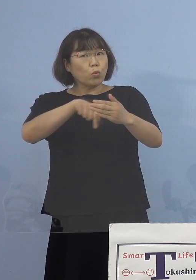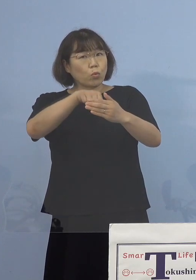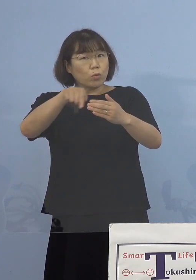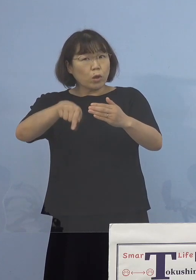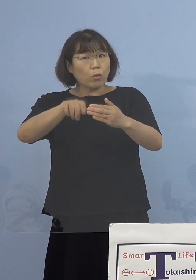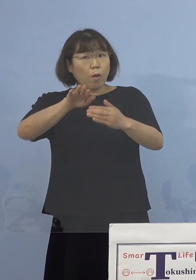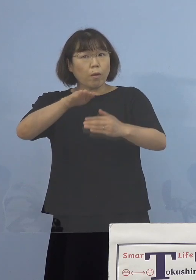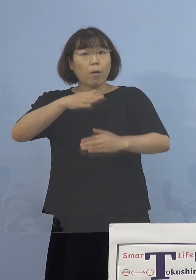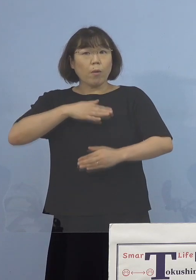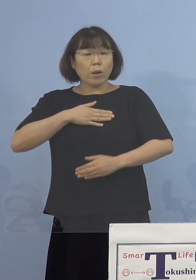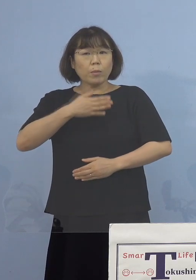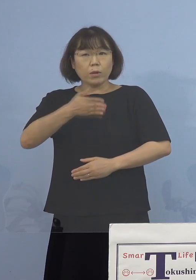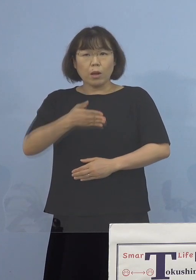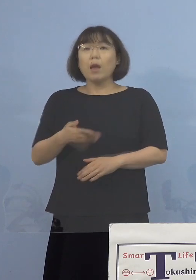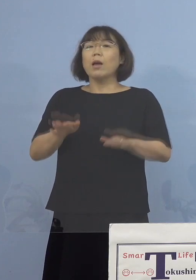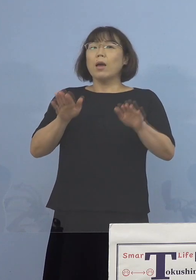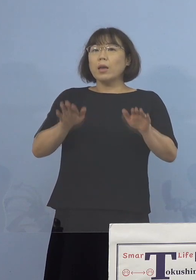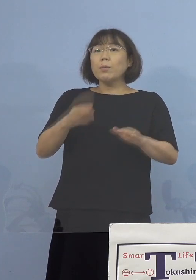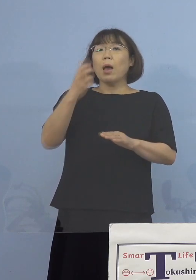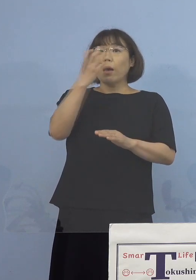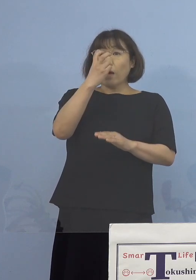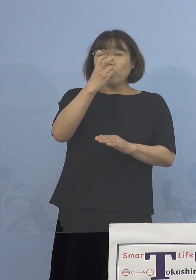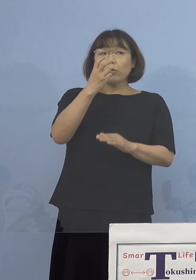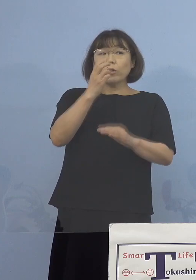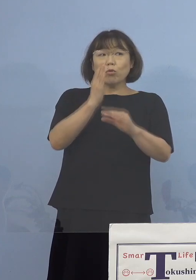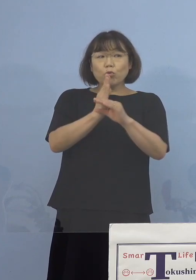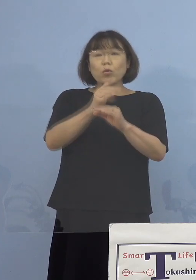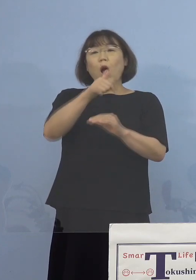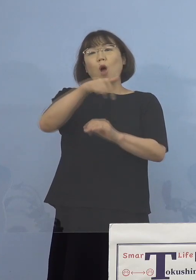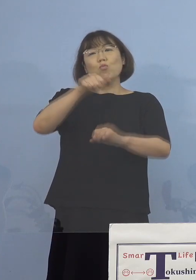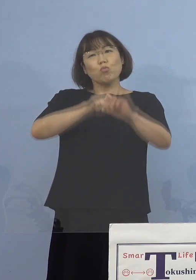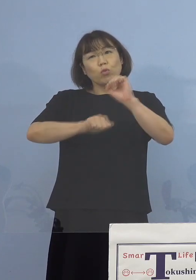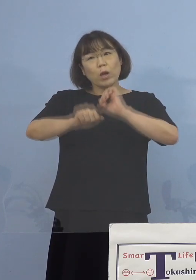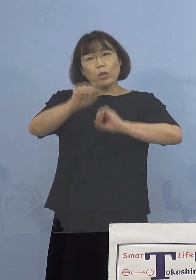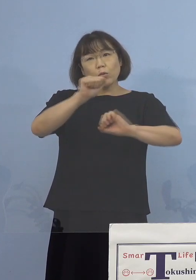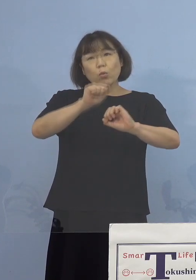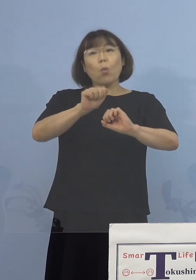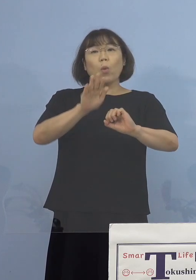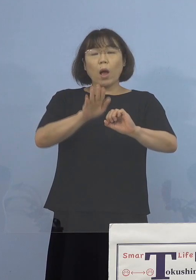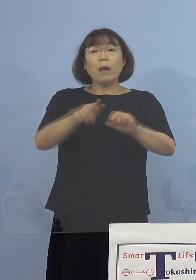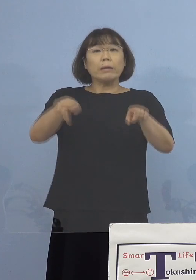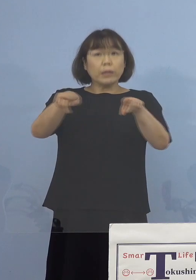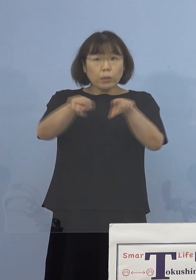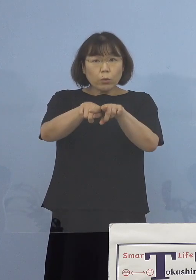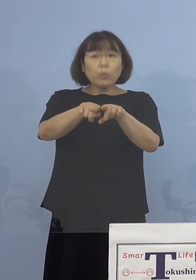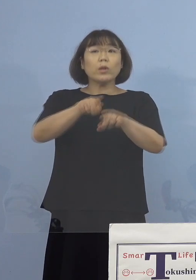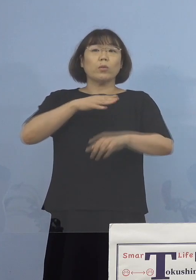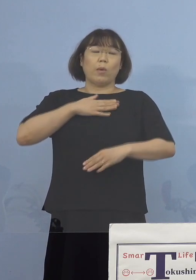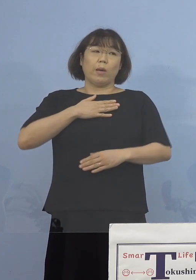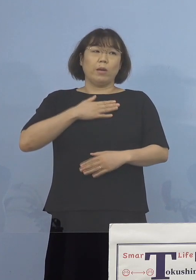（保健福祉部長） 一応、現在確認されているものは 部活動が同じことが確認されていた というふうに聞いております